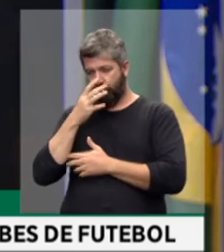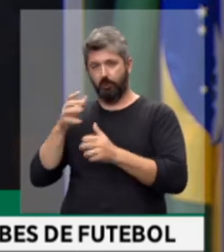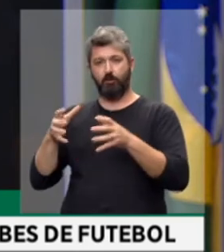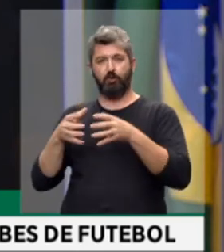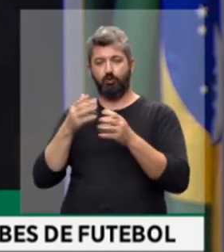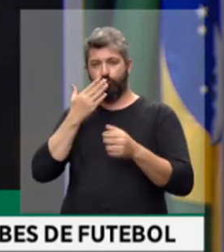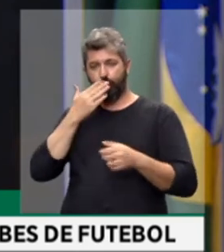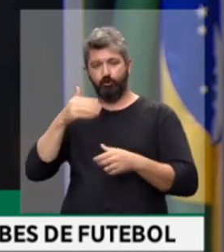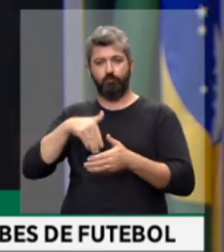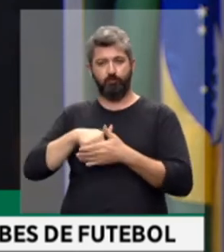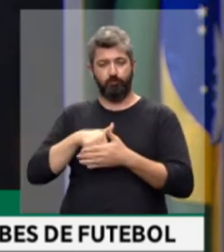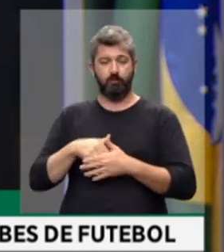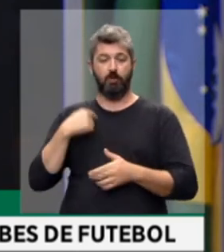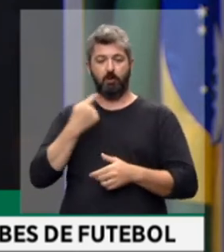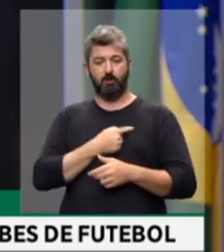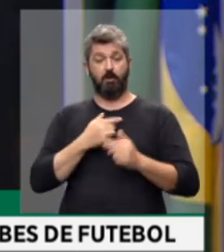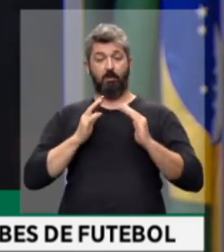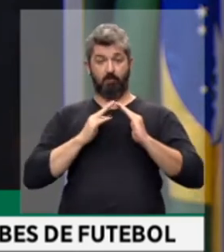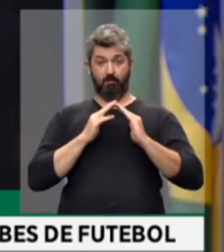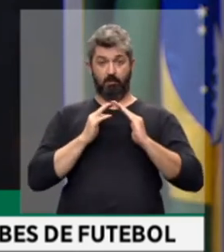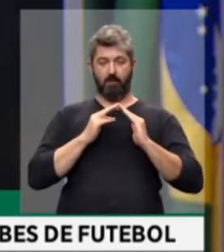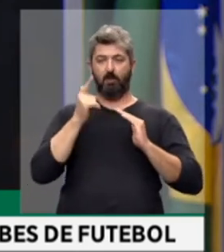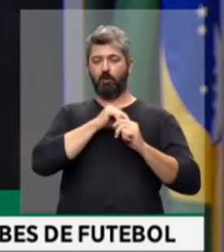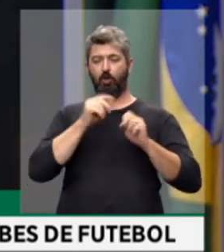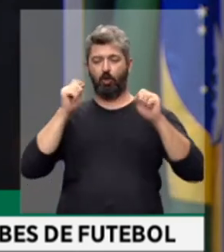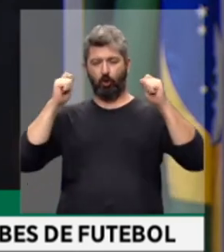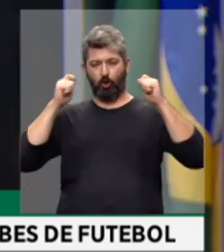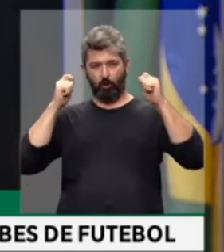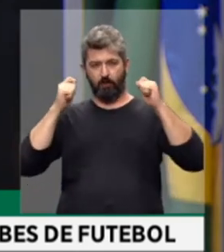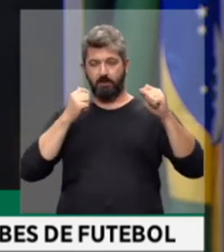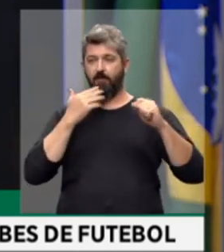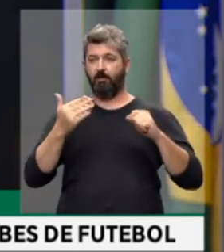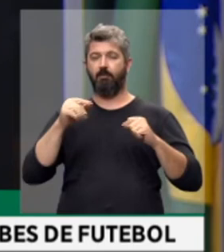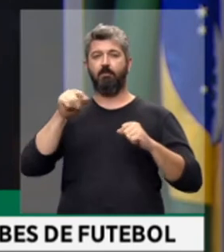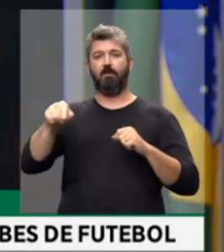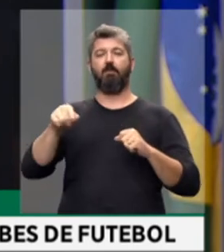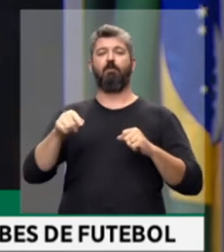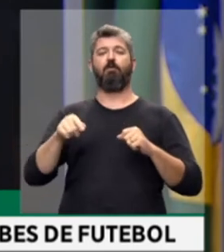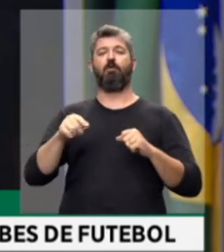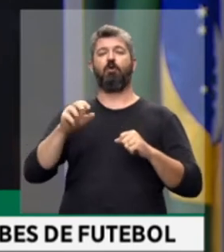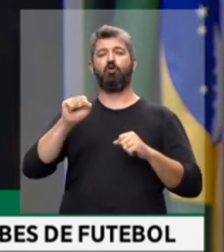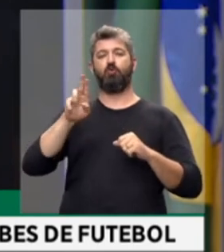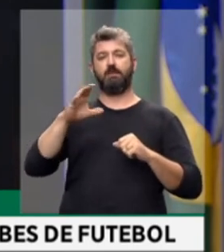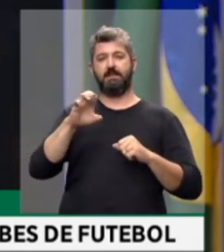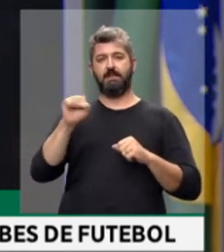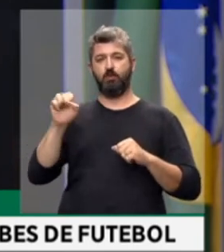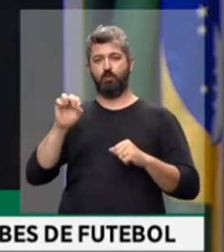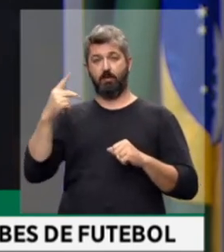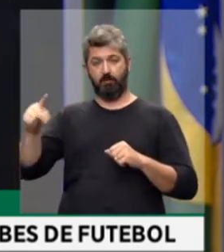CONTINUOU E MESMO DE LONGE, MESMO SEM ESTAR ALI ESTÁDIO TORCENDO PELOS NOSSOS TIMES, NÓS TAMBÉM CONTINUAMOS DE CASA TORCENDO PELO SUCESSO DOS